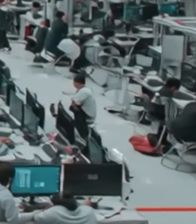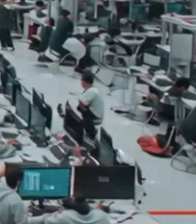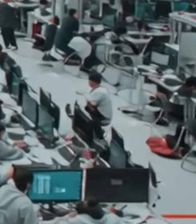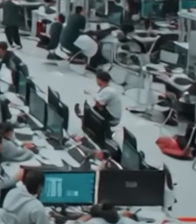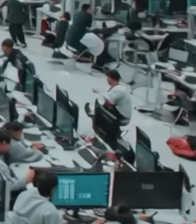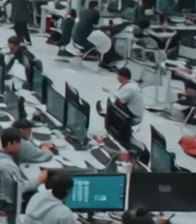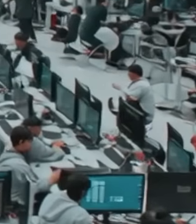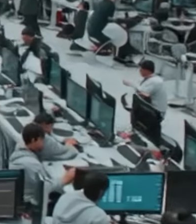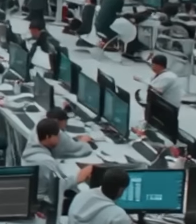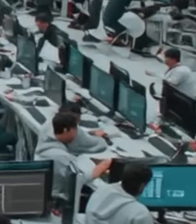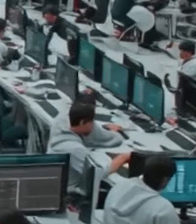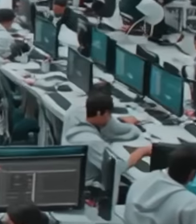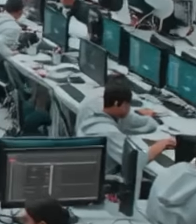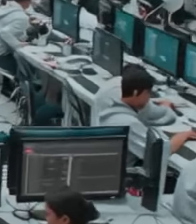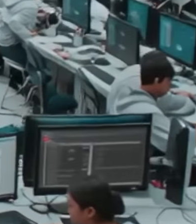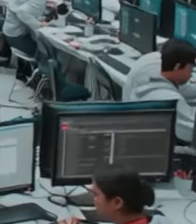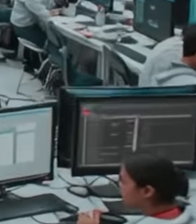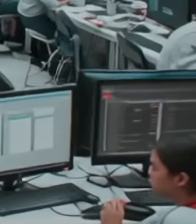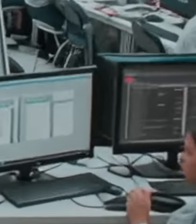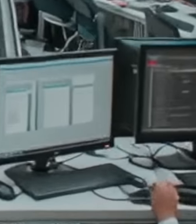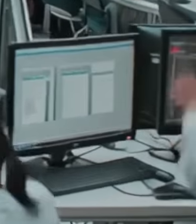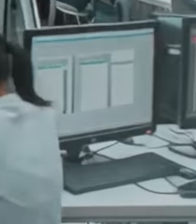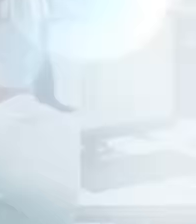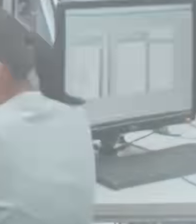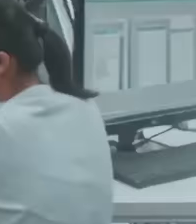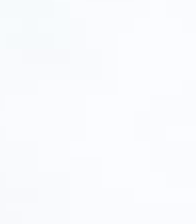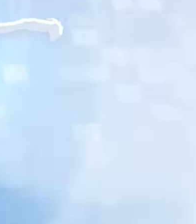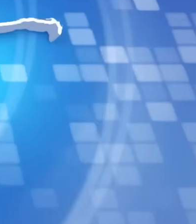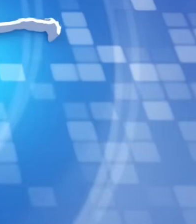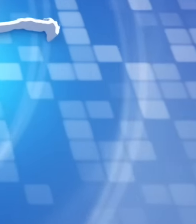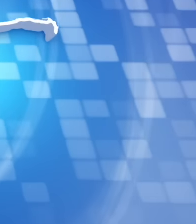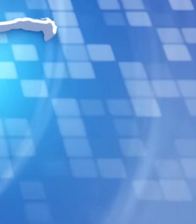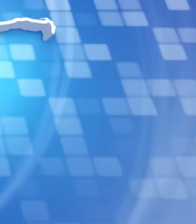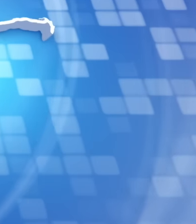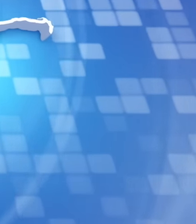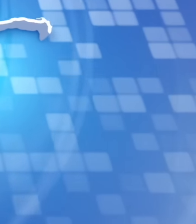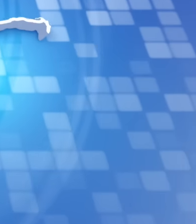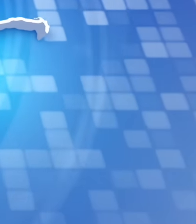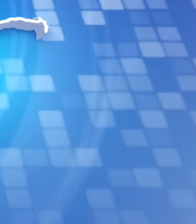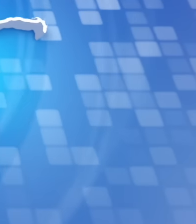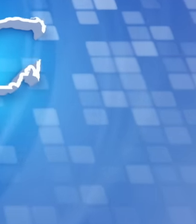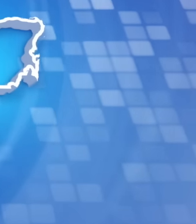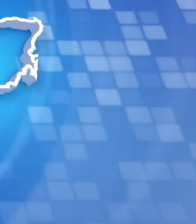La estabilidad macroeconómica, la mano de obra calificada y la posición geográfica estratégica.